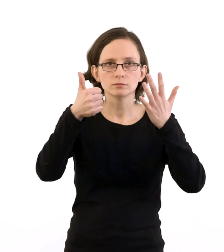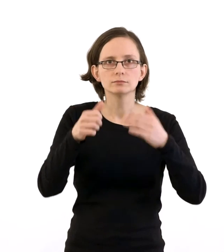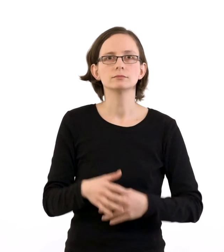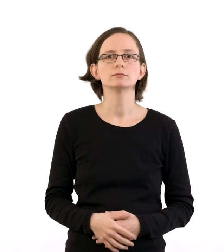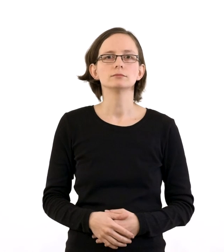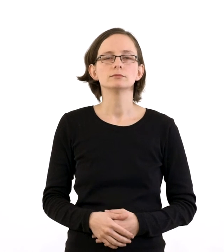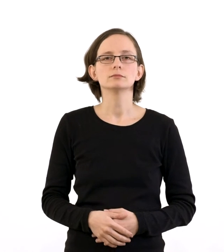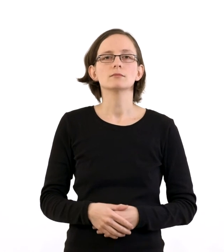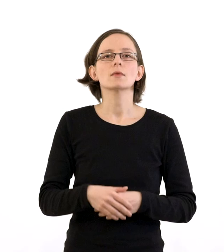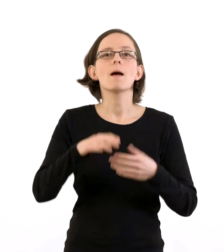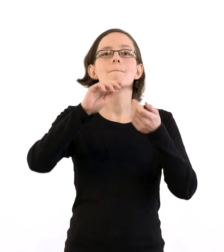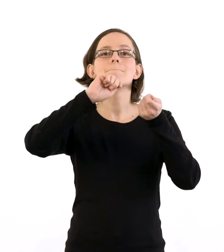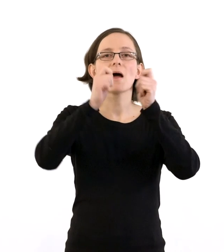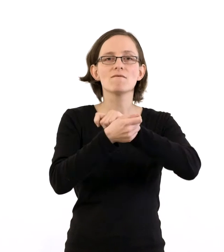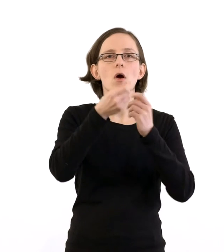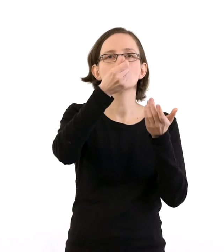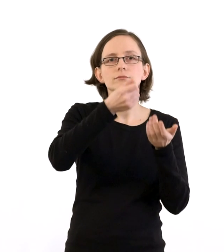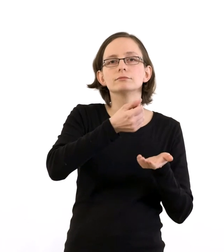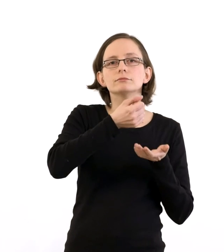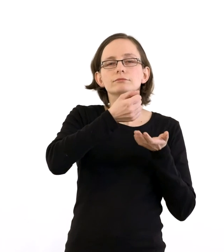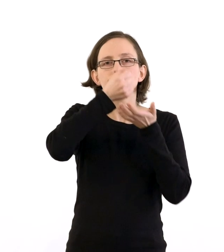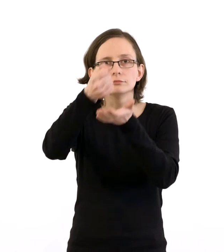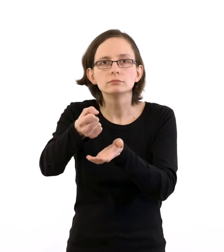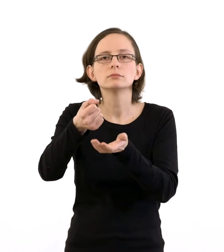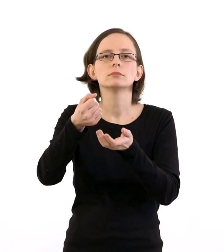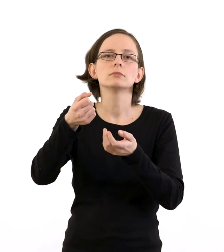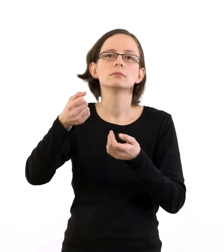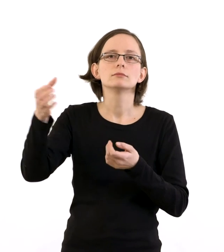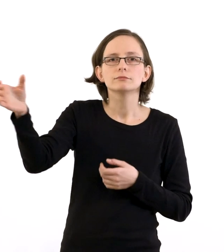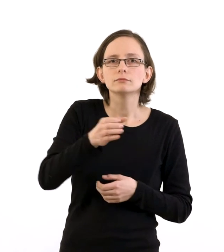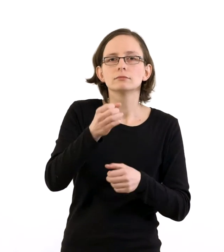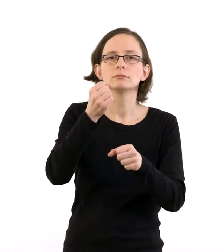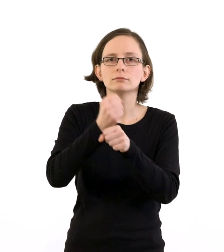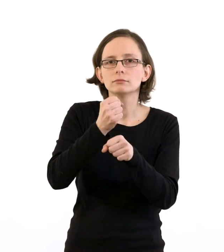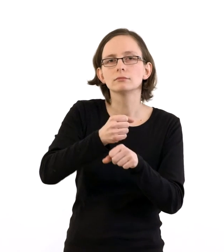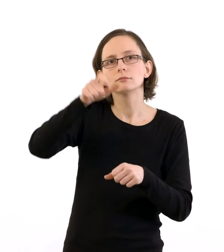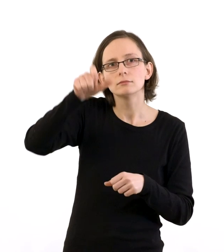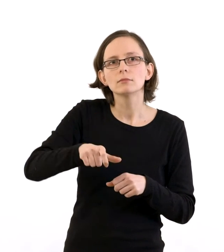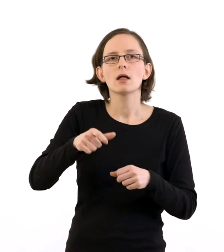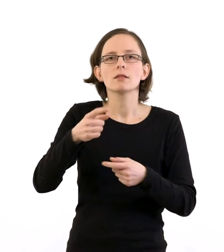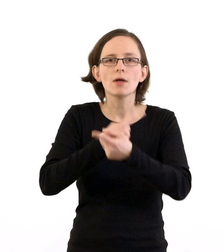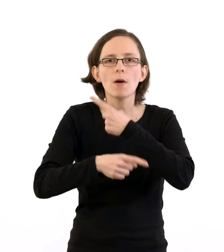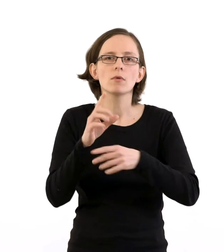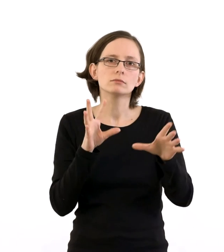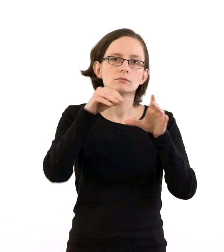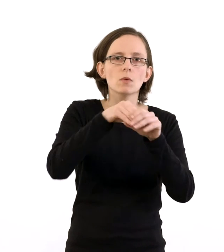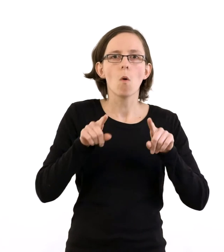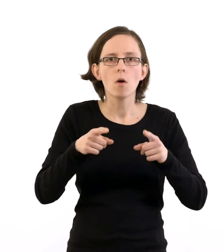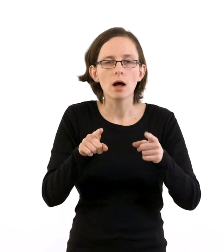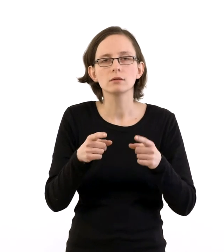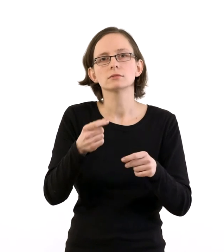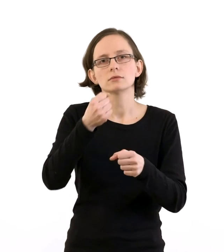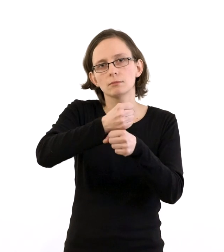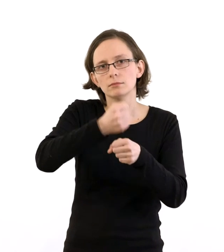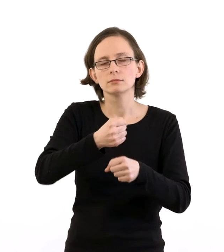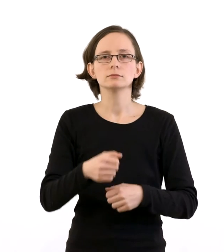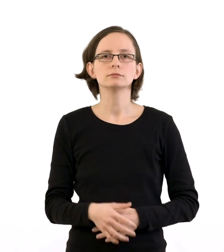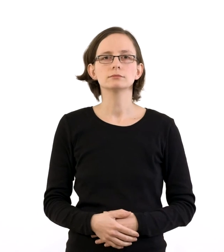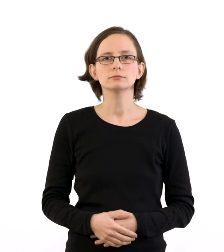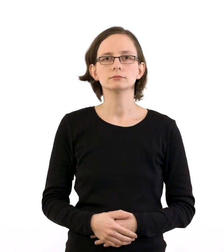Dofinansowanie do zatrudnienia pracownika niepełnosprawnego w organizacji ze środków Państwowego Funduszu Rehabilitacji Osób Niepełnosprawnych (PFRON)